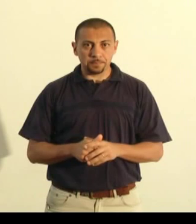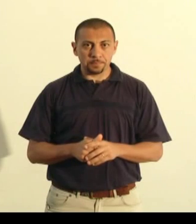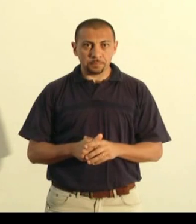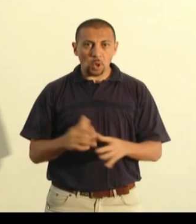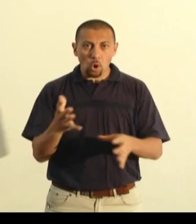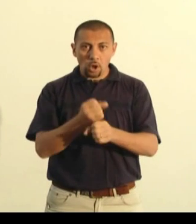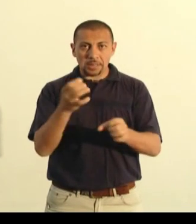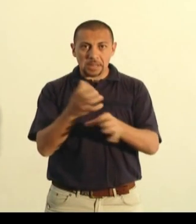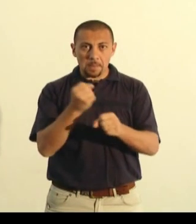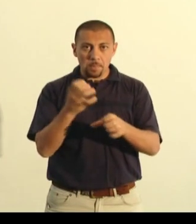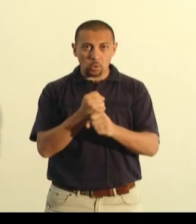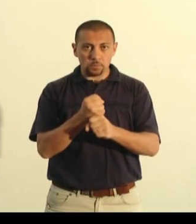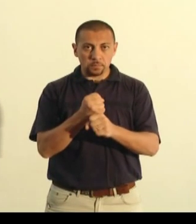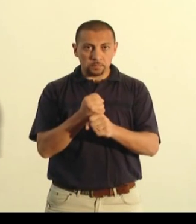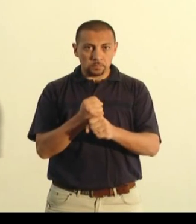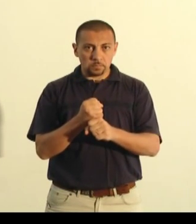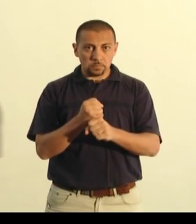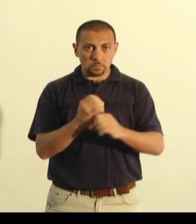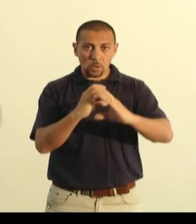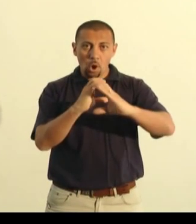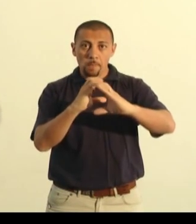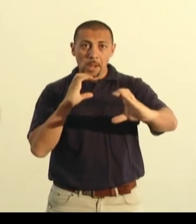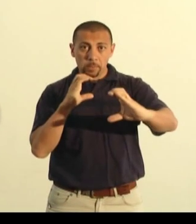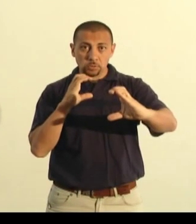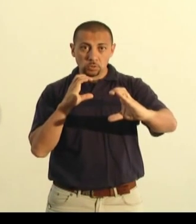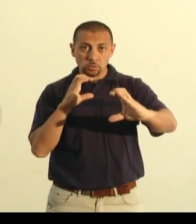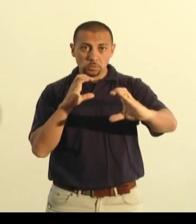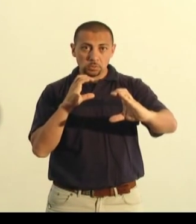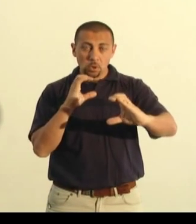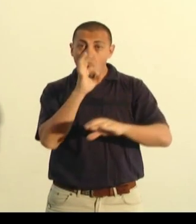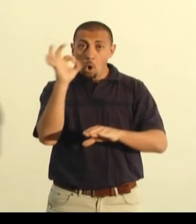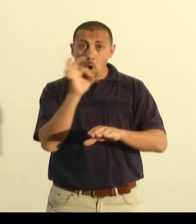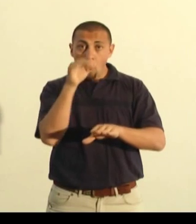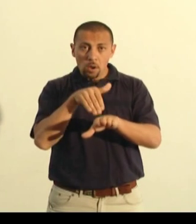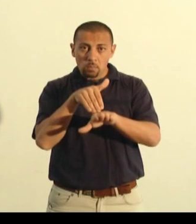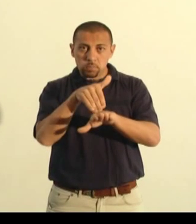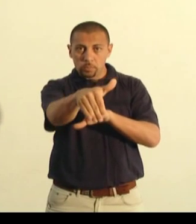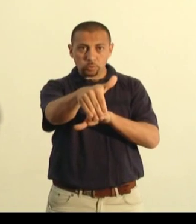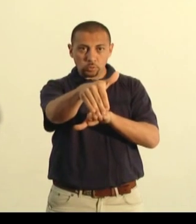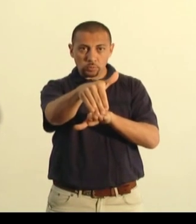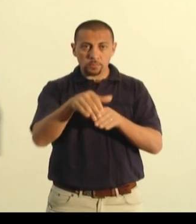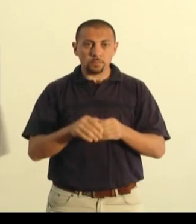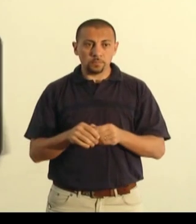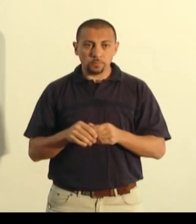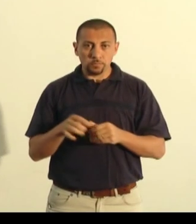COLECTIVO URBANO COLECTIVO DE LINEA